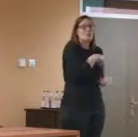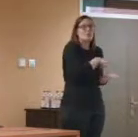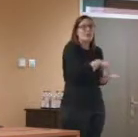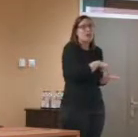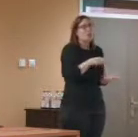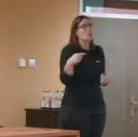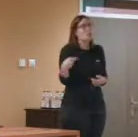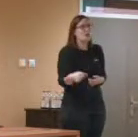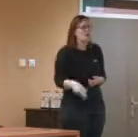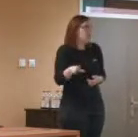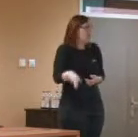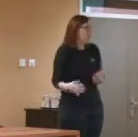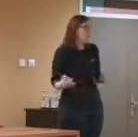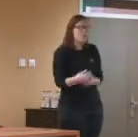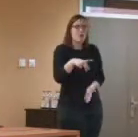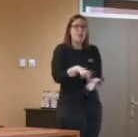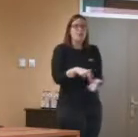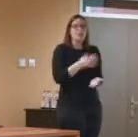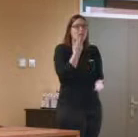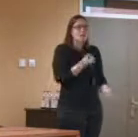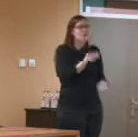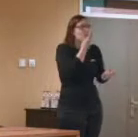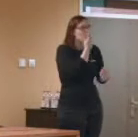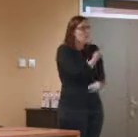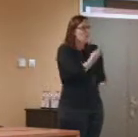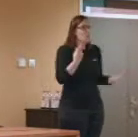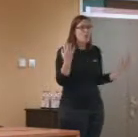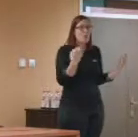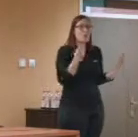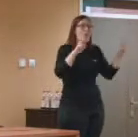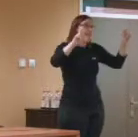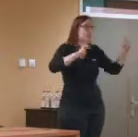Y aunque no salga el tema, ni sea cuestión de hablarlo, estamos refiriéndonos